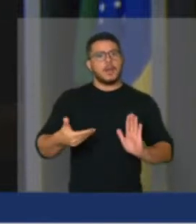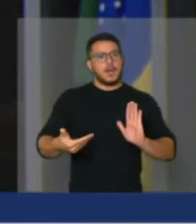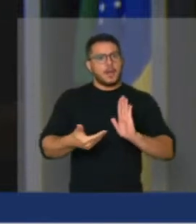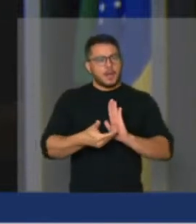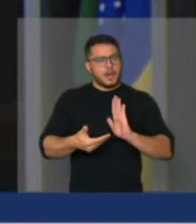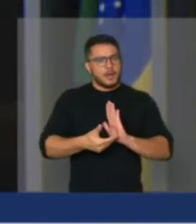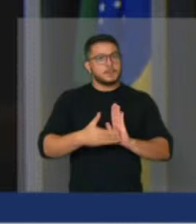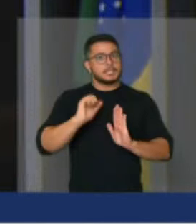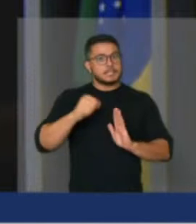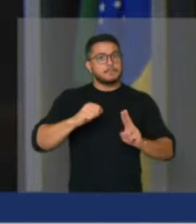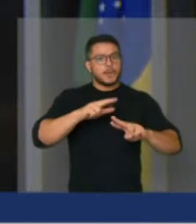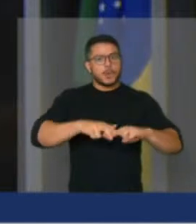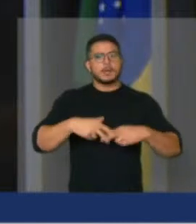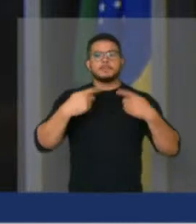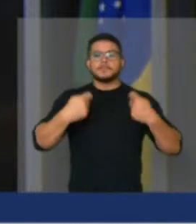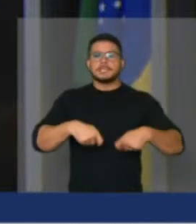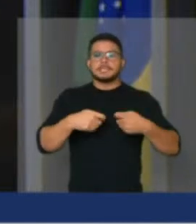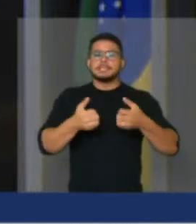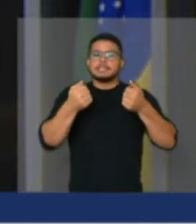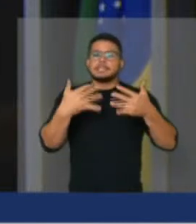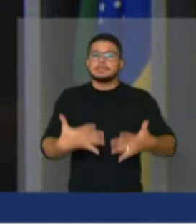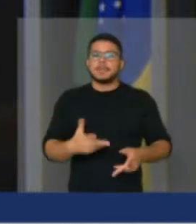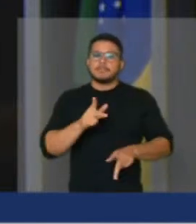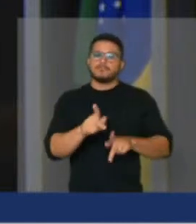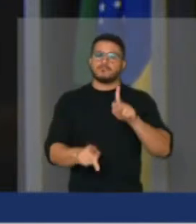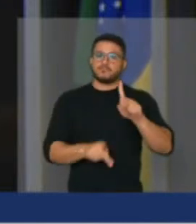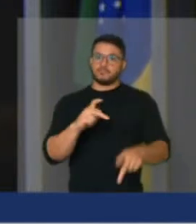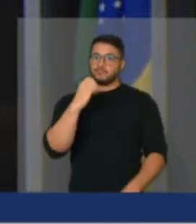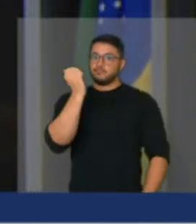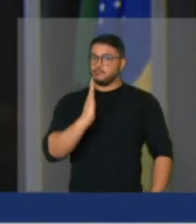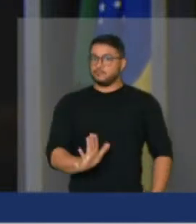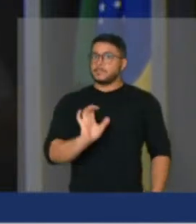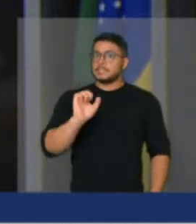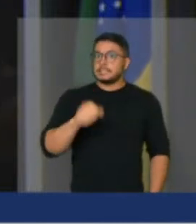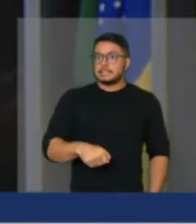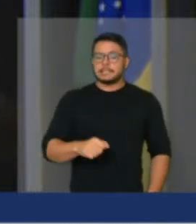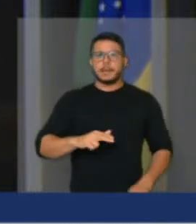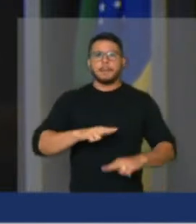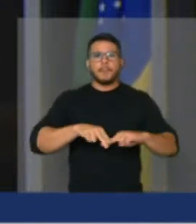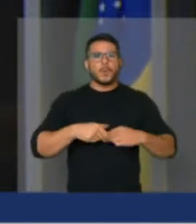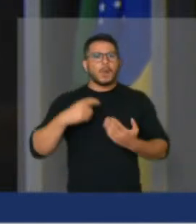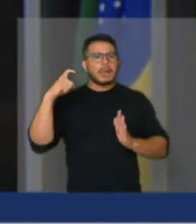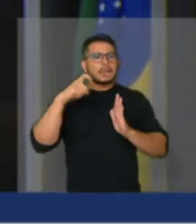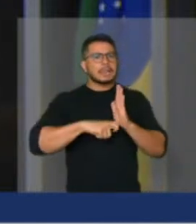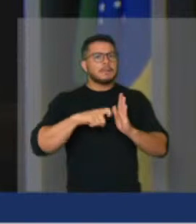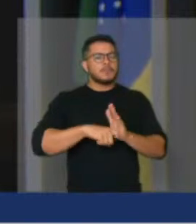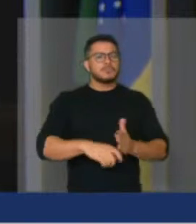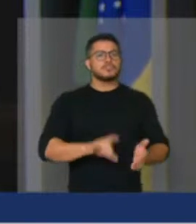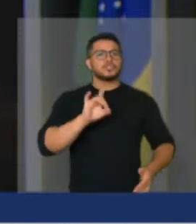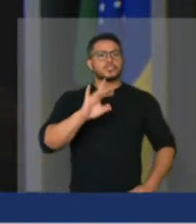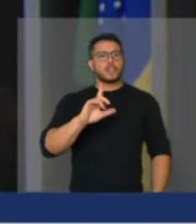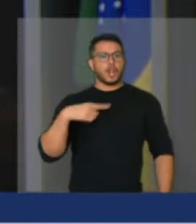EXPLICAÇÕES É POPULAÇÃO BRASILEIRA DO PORQUÊ ELE SÓ JOGA A TRIBUTAÇÃO NAS NOSSAS COSTAS, AUMENTO DE IOF NAS NOSSAS COSTAS, AUMENTO DE IMPOSTO NAS NOSSAS COSTAS